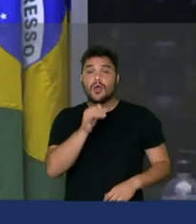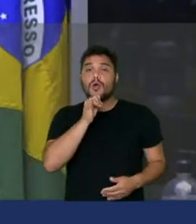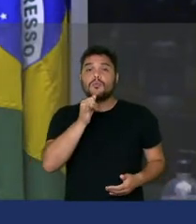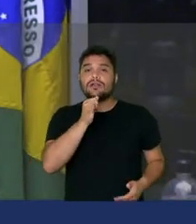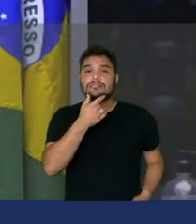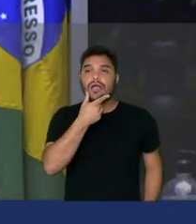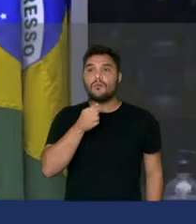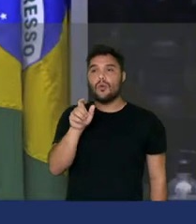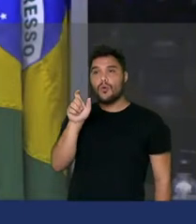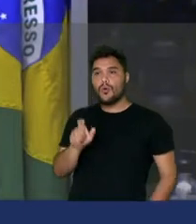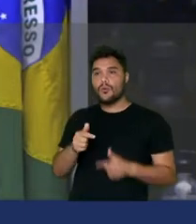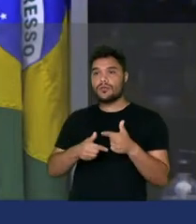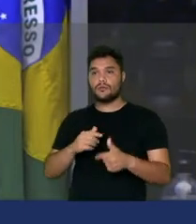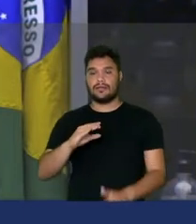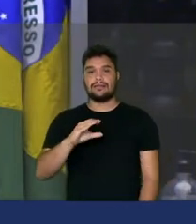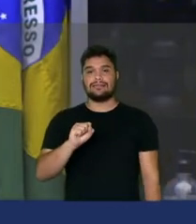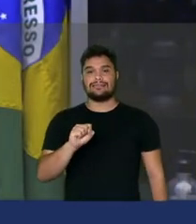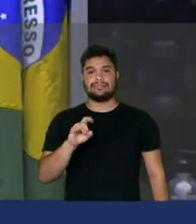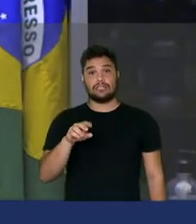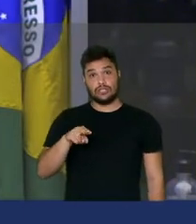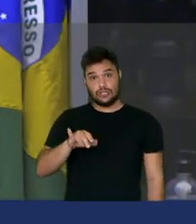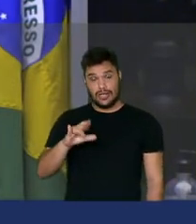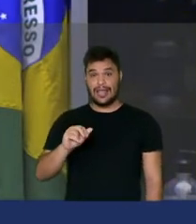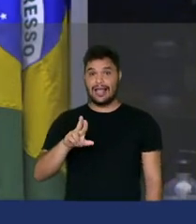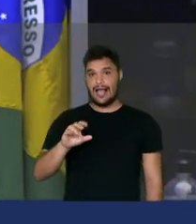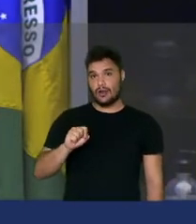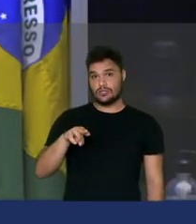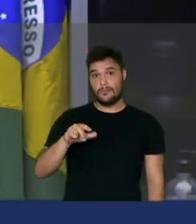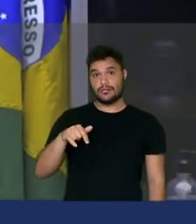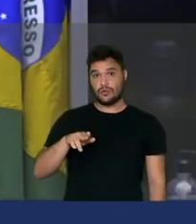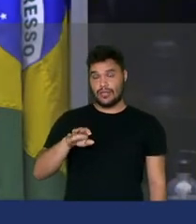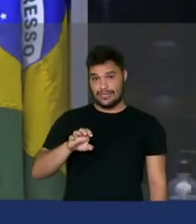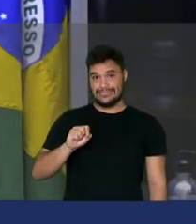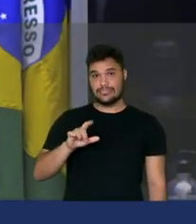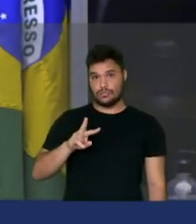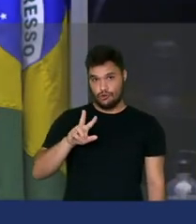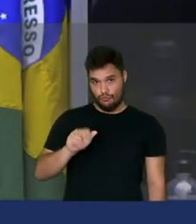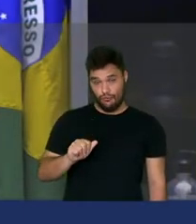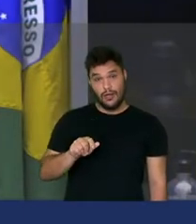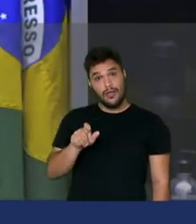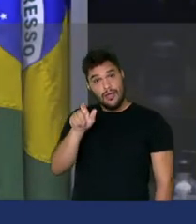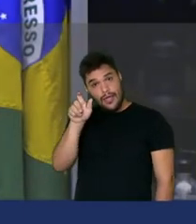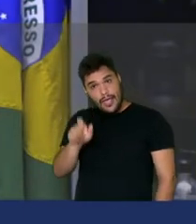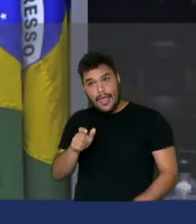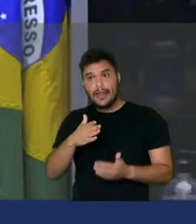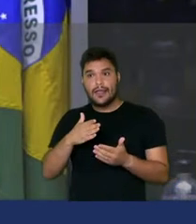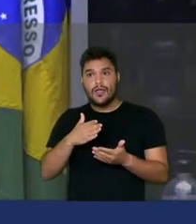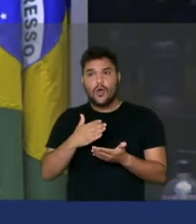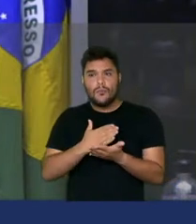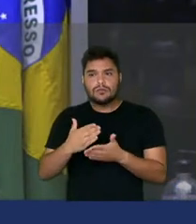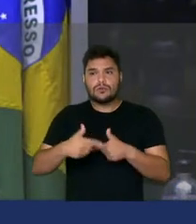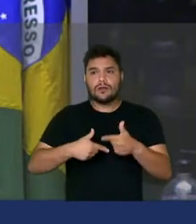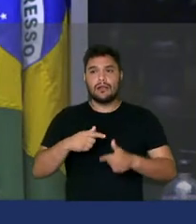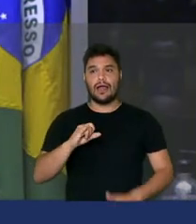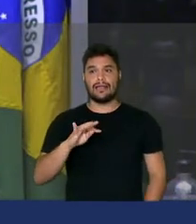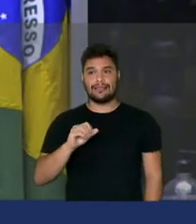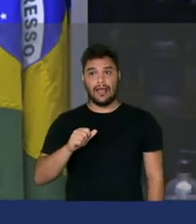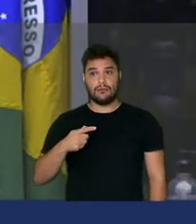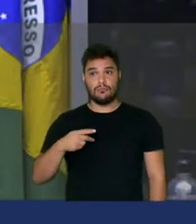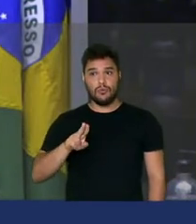INTENDENTES GESTORES NAQUELA UNIDADE NÃO FORAM CORRETAS. TRAGO O CASO DO COLABORADOR SIDNEY CARLOS SILVA, ADMITIDO